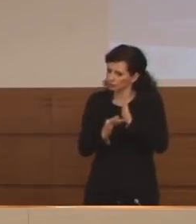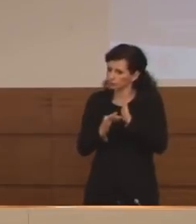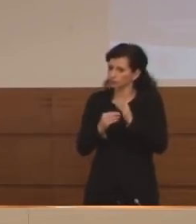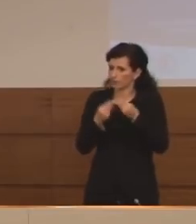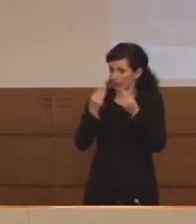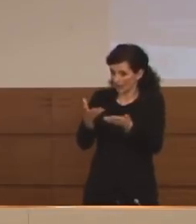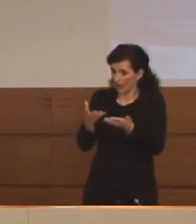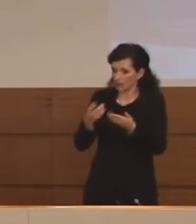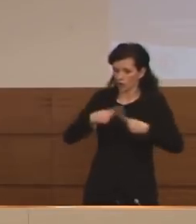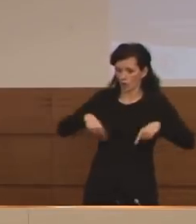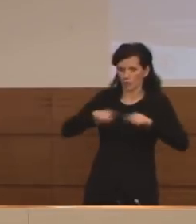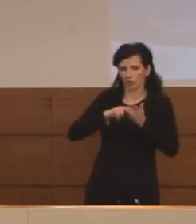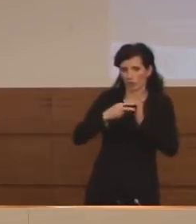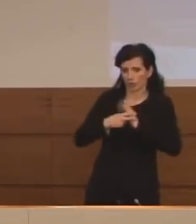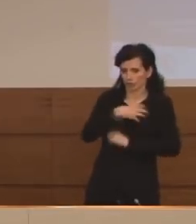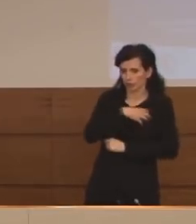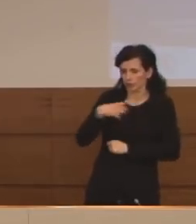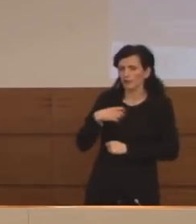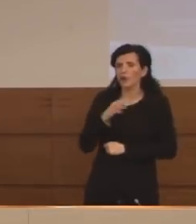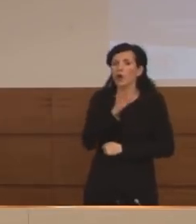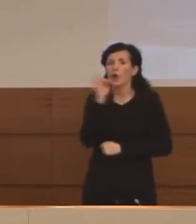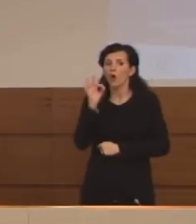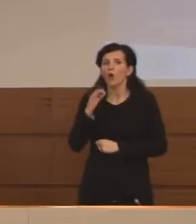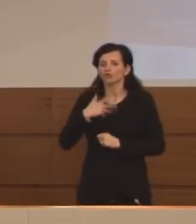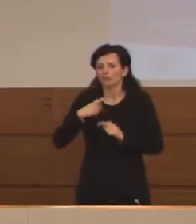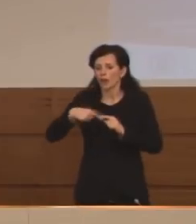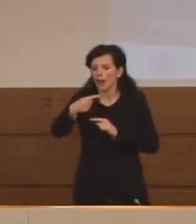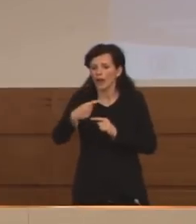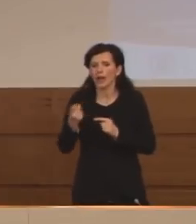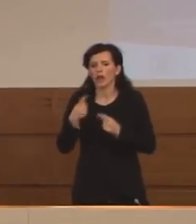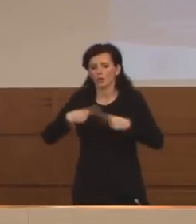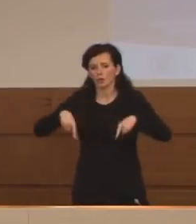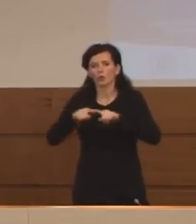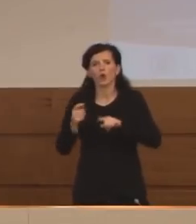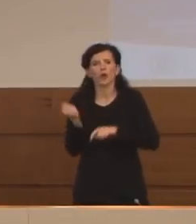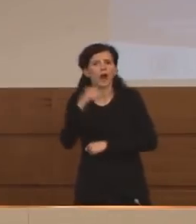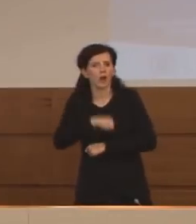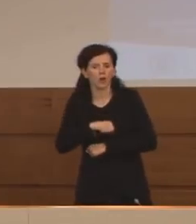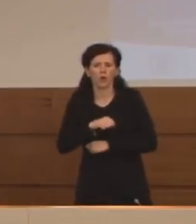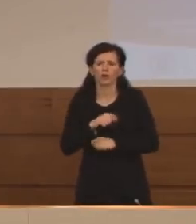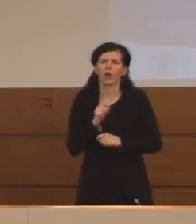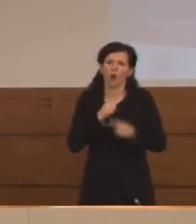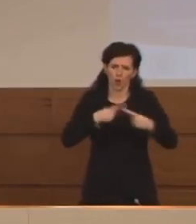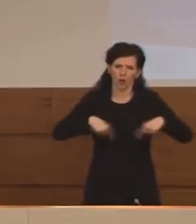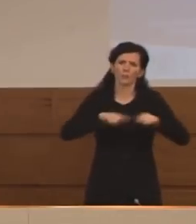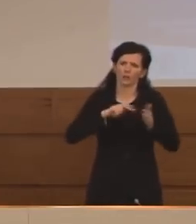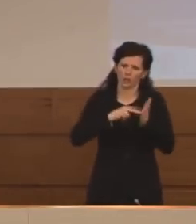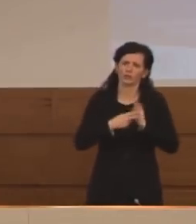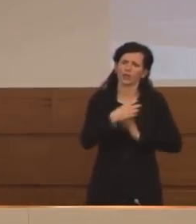Oppire ci saranno altre riunioni? Il Comitato Tecnico Scientifico continuerà comunque a riunirsi.